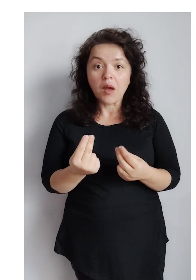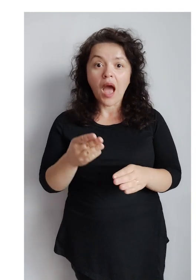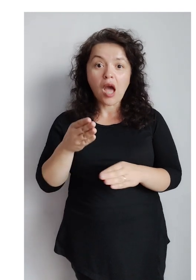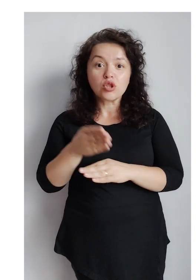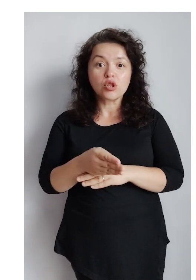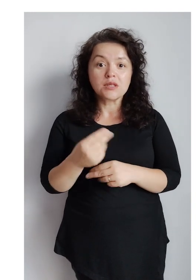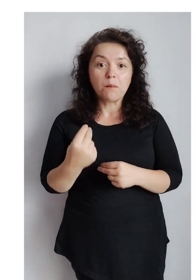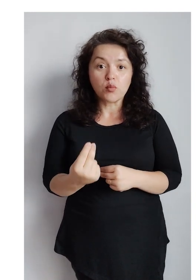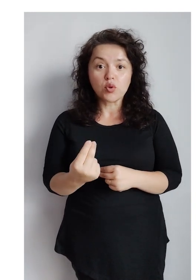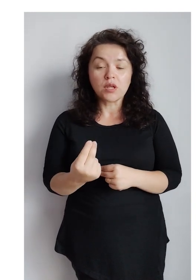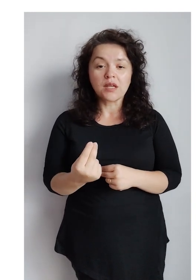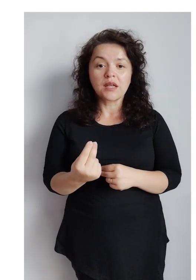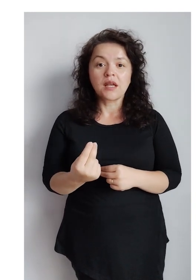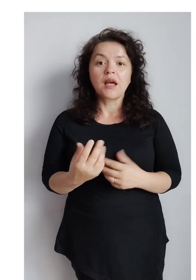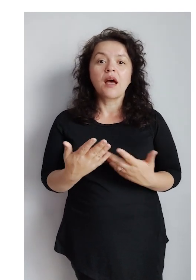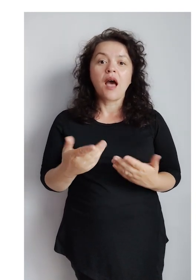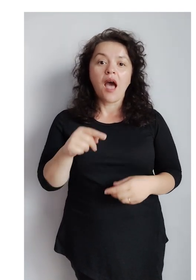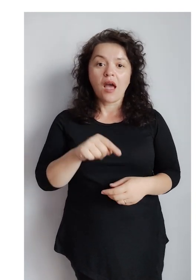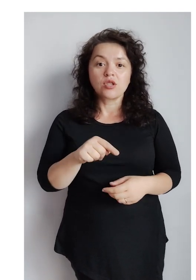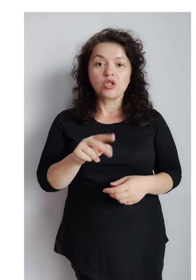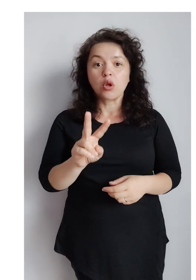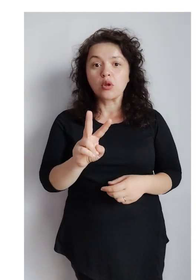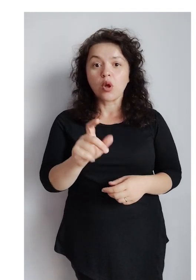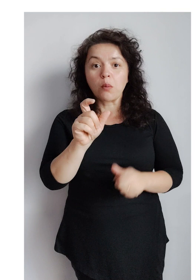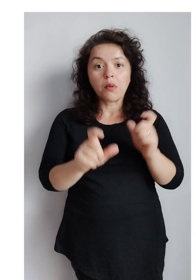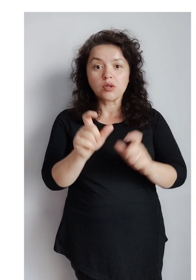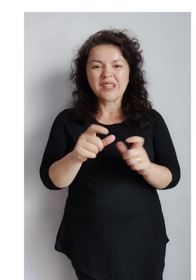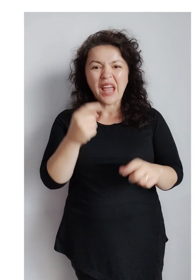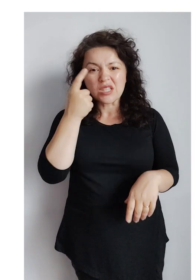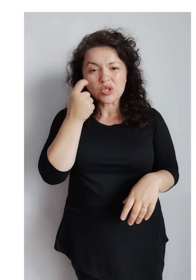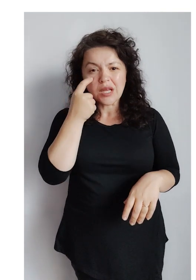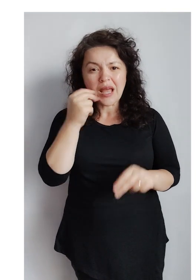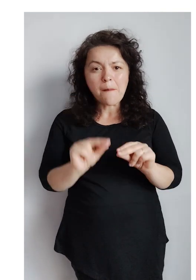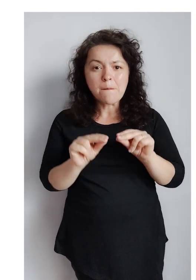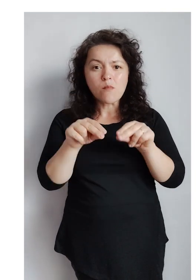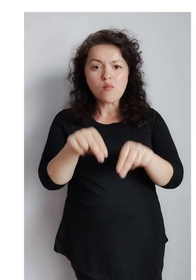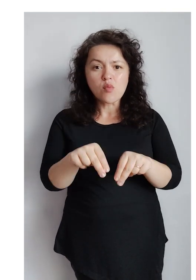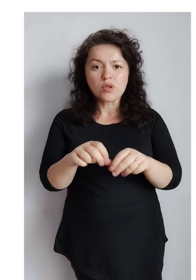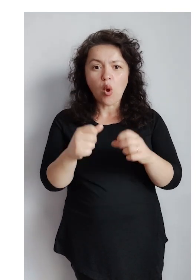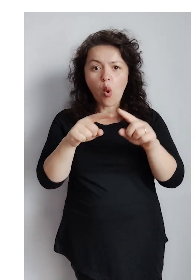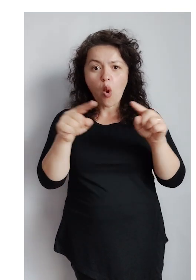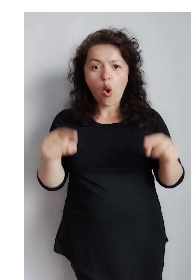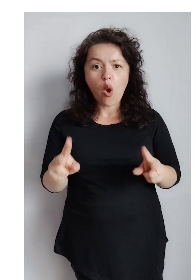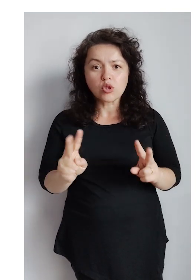Cum ar fi acești doi oameni care încearcă să mute un congelator pentru ghețată peste o treaptă